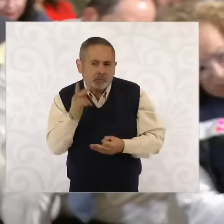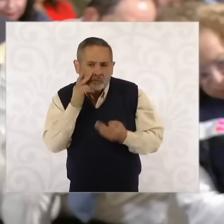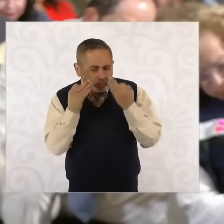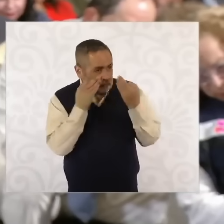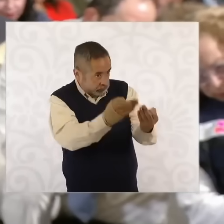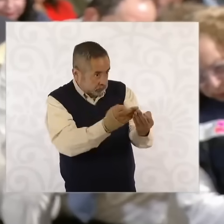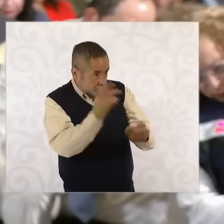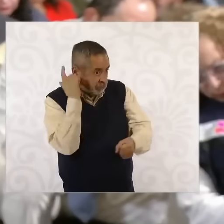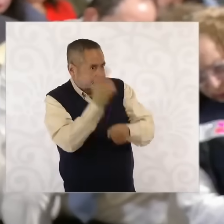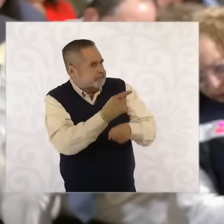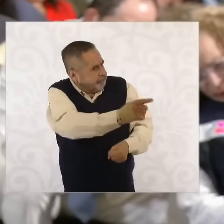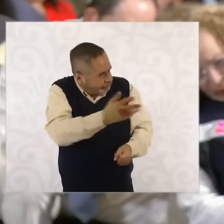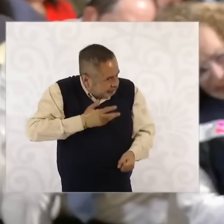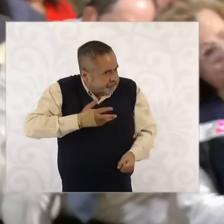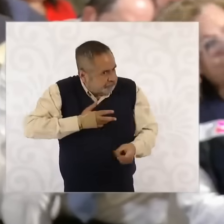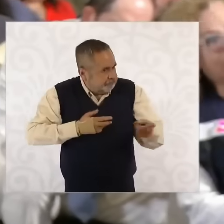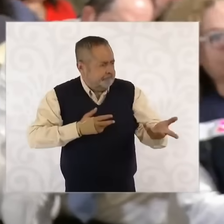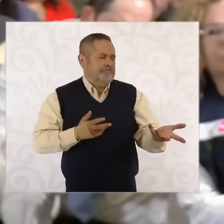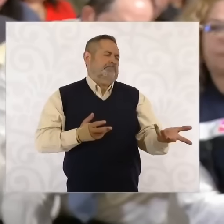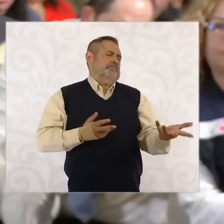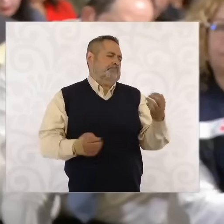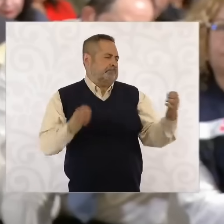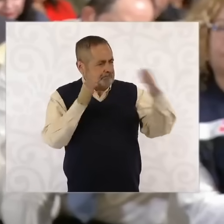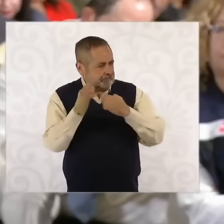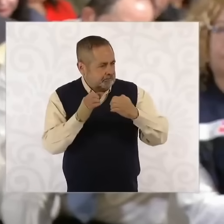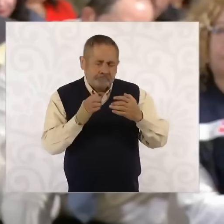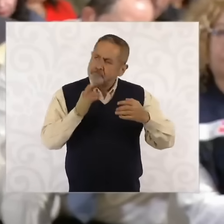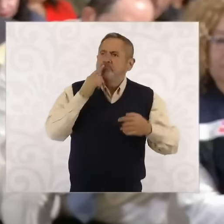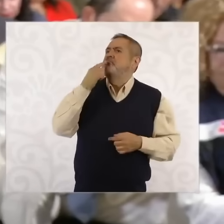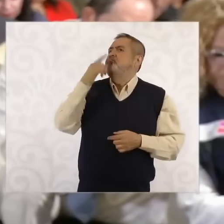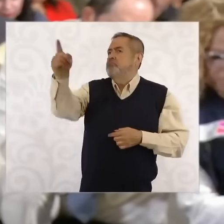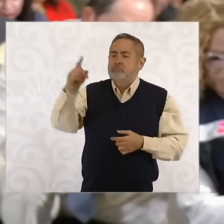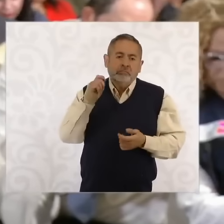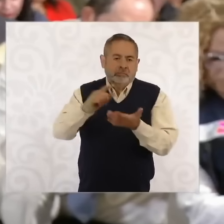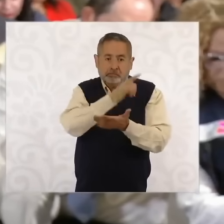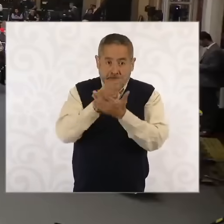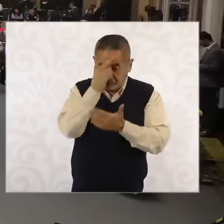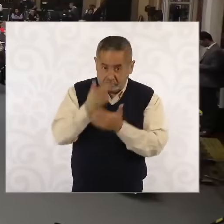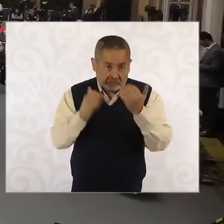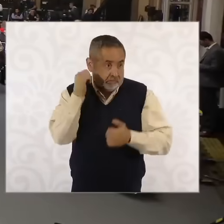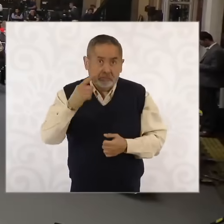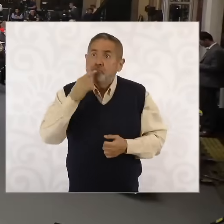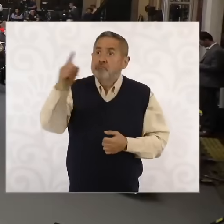presentarían denuncias penales, porque esto pues claramente sería delitos contra la salud. Sí. Eh,